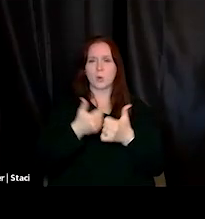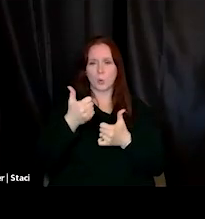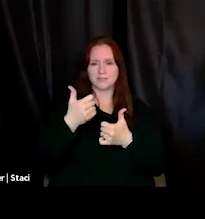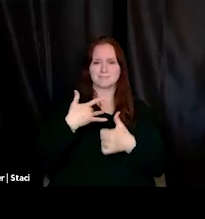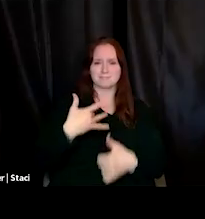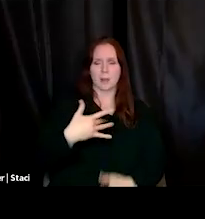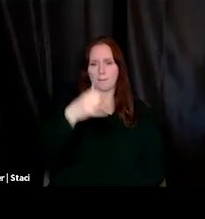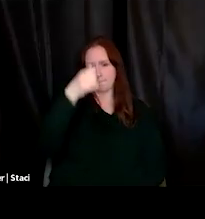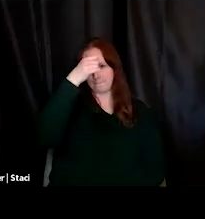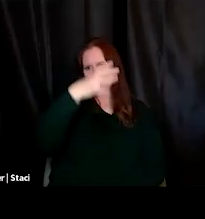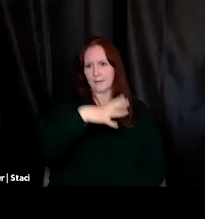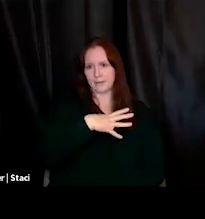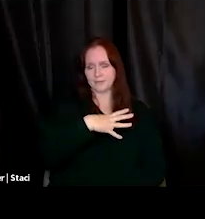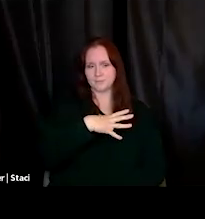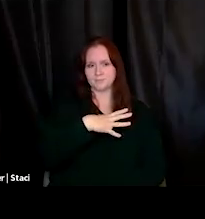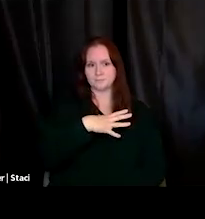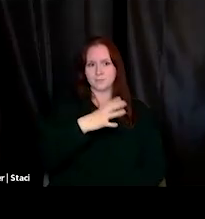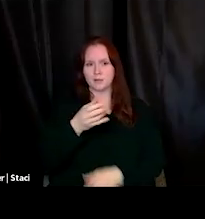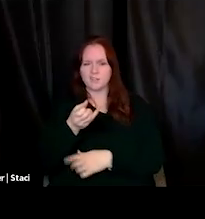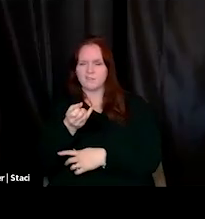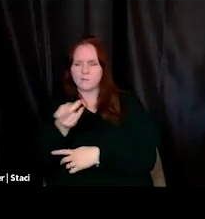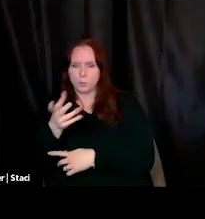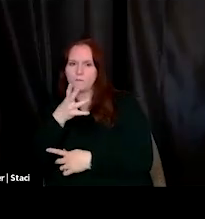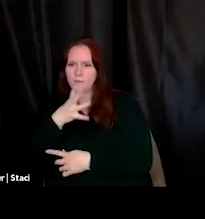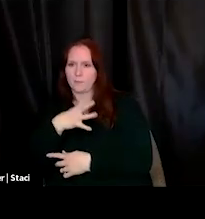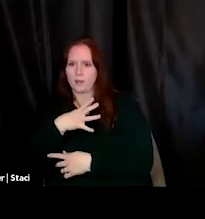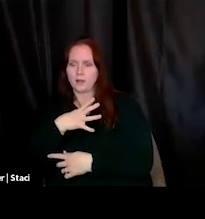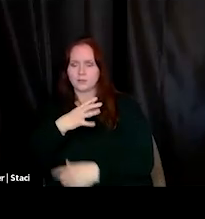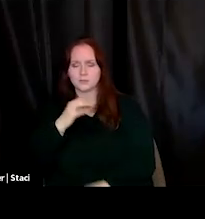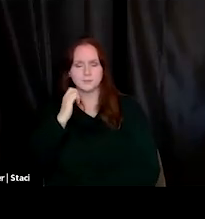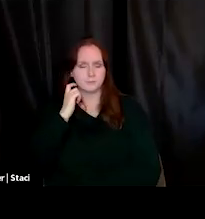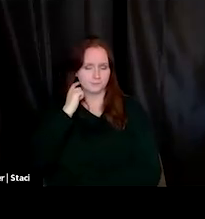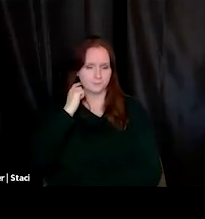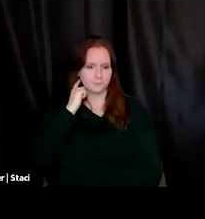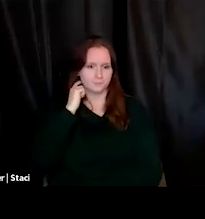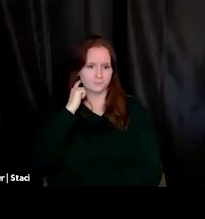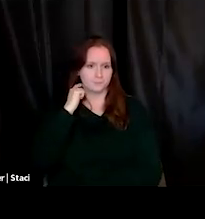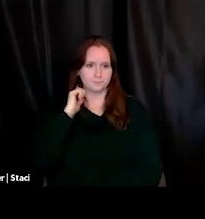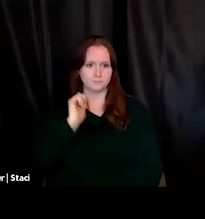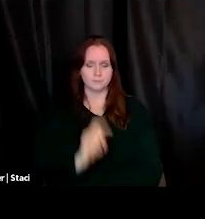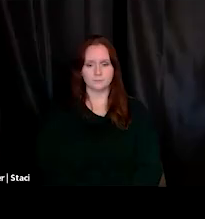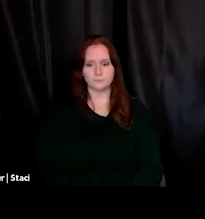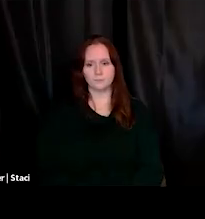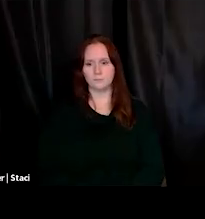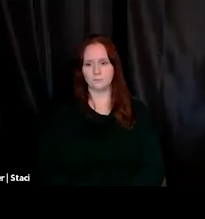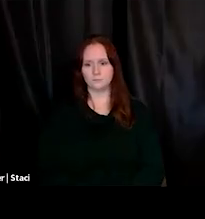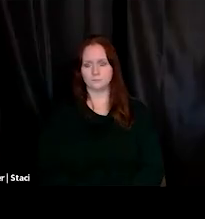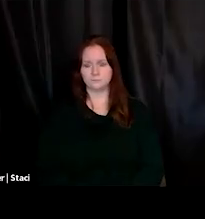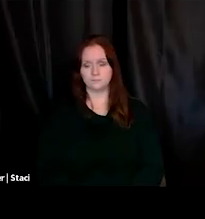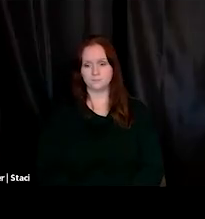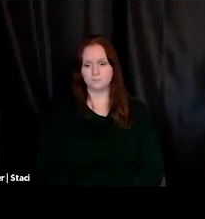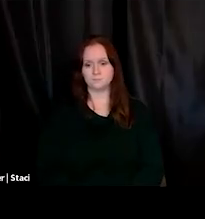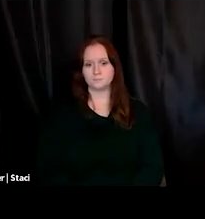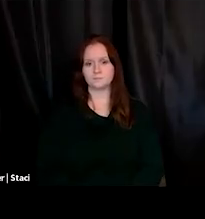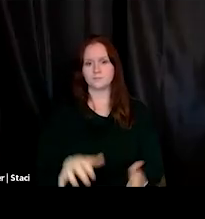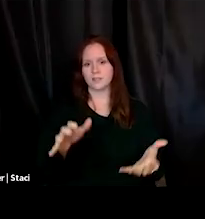Solo actualizando algunos de los trabajos que ya no considerarán. [Pam] Muy bien. En la Administración del Seguro Social,